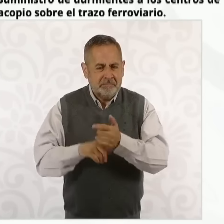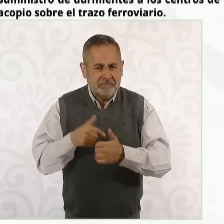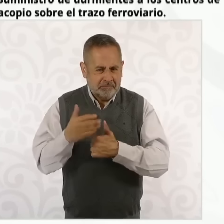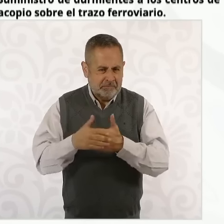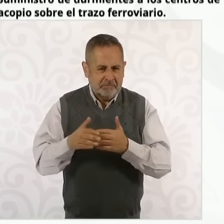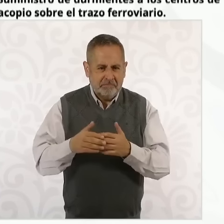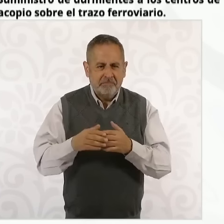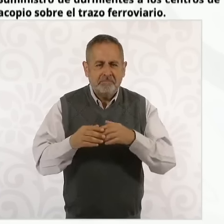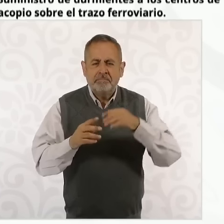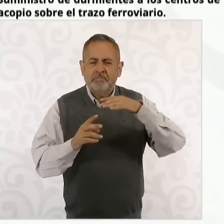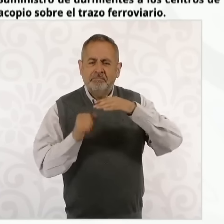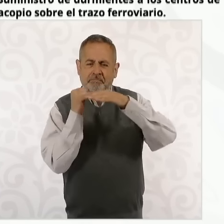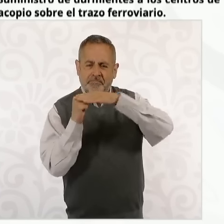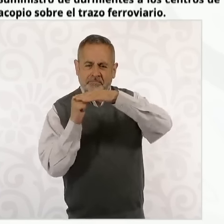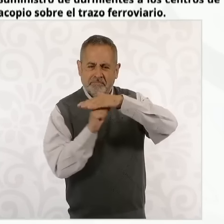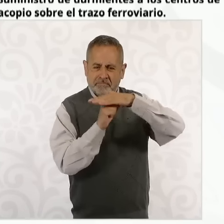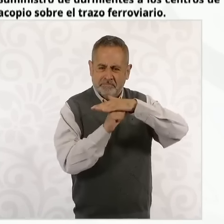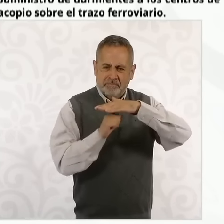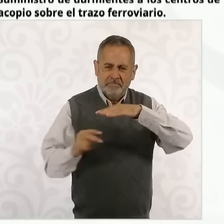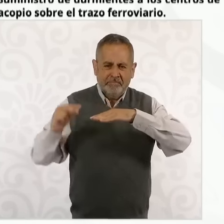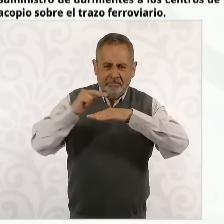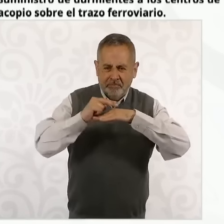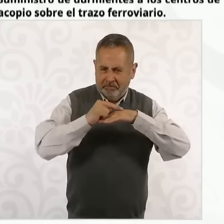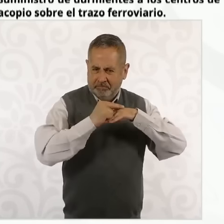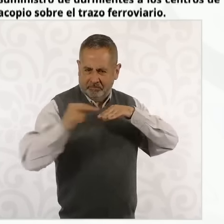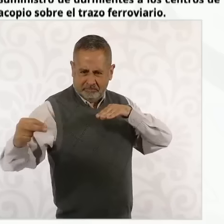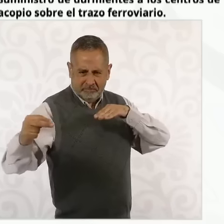que van arriba para armar la vía en los en los viaductos. Estamos conformando en largos tramos